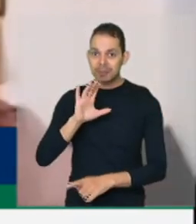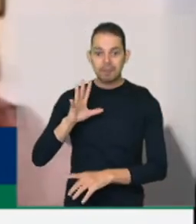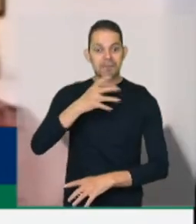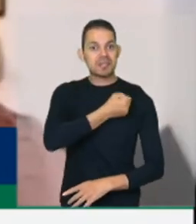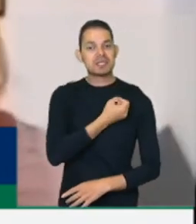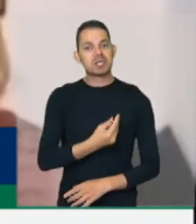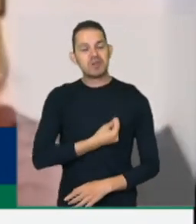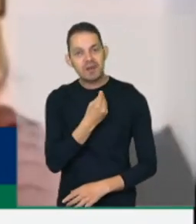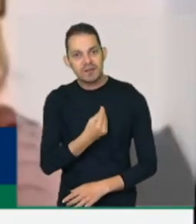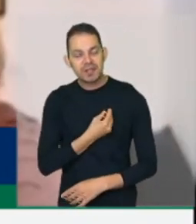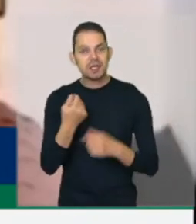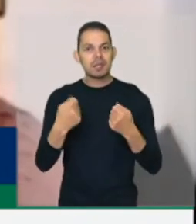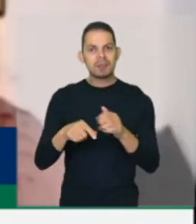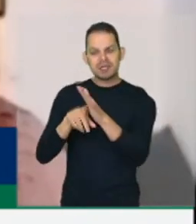INVESTIGAR ESSE PRESIDENTE. E IMPEDI-LO DE GOVERNAR, É